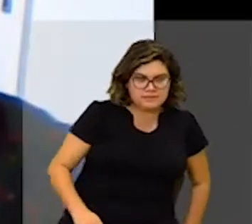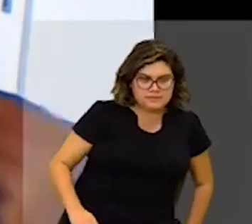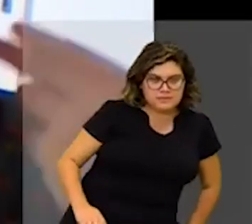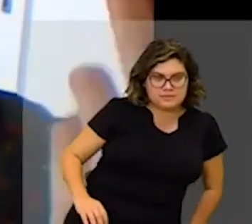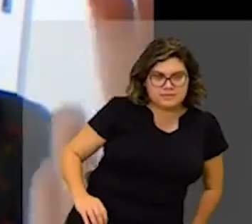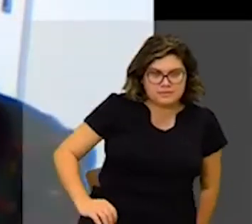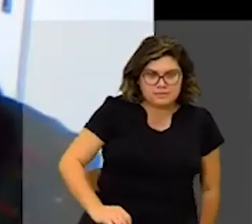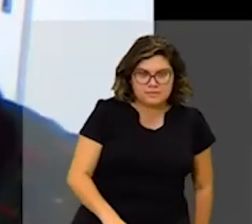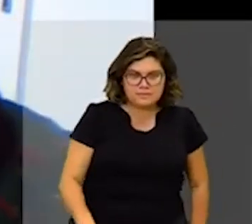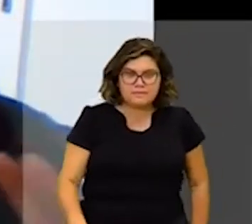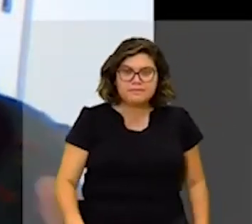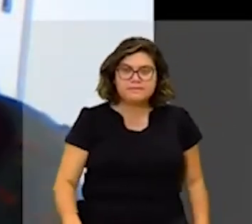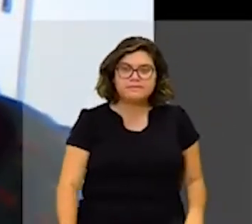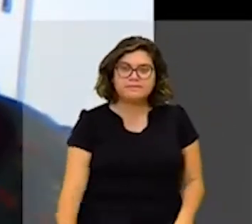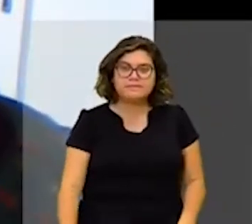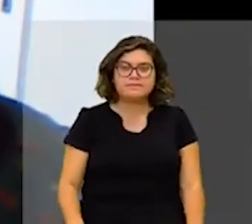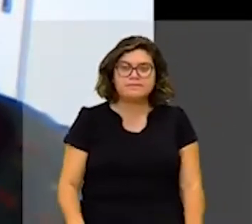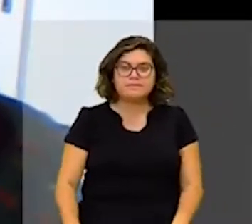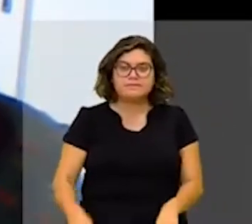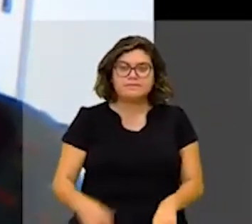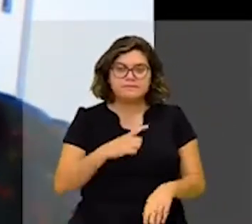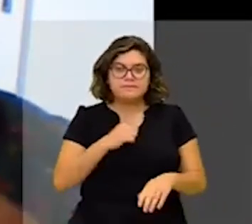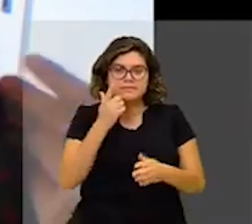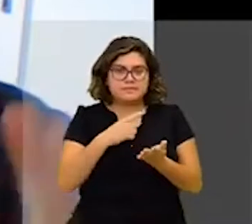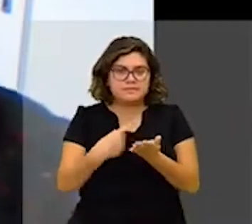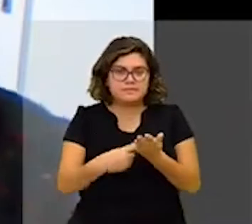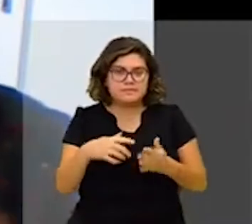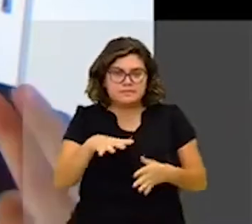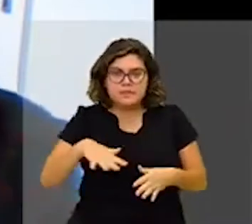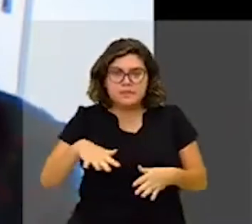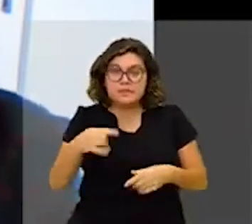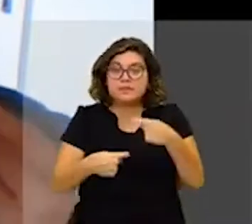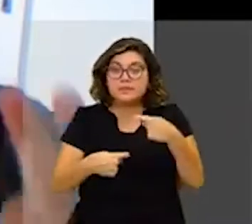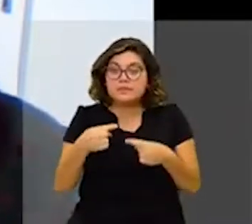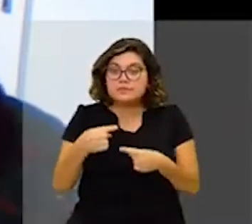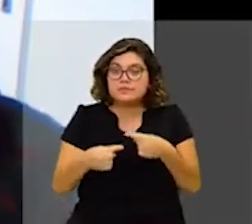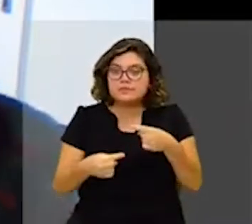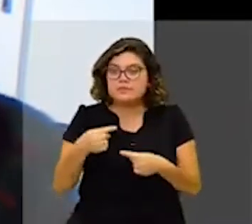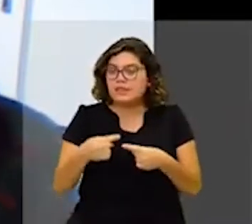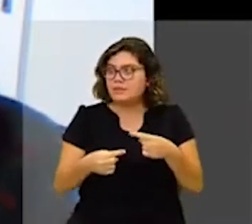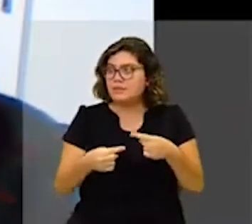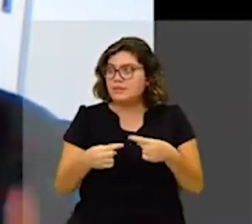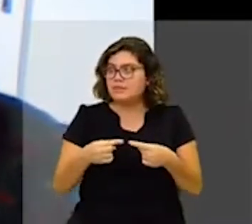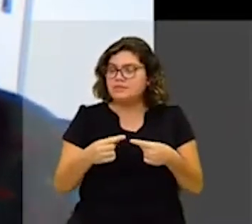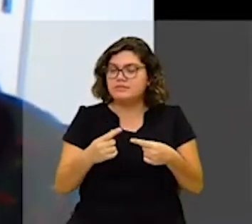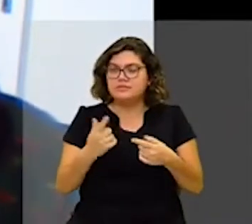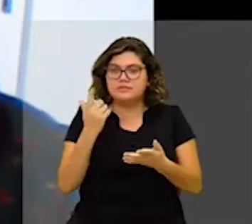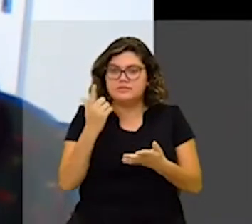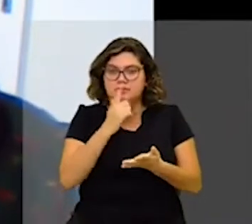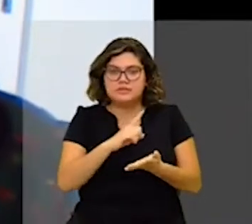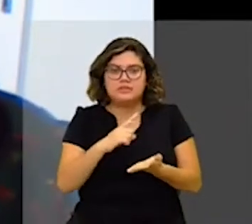para oxigenar o cenário de representação política incluindo pessoas e frustração aos excluídos desse